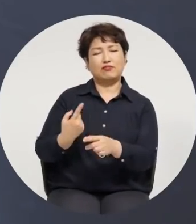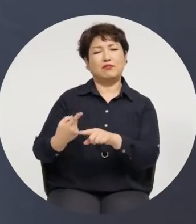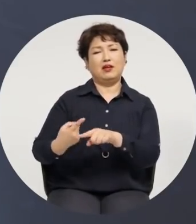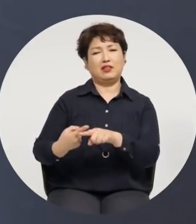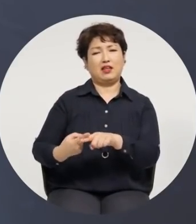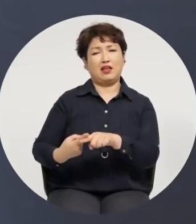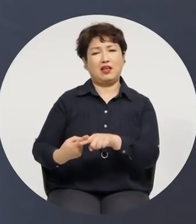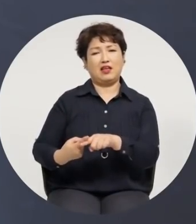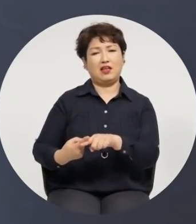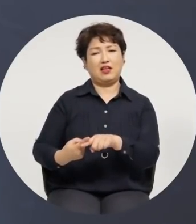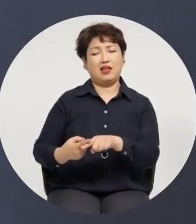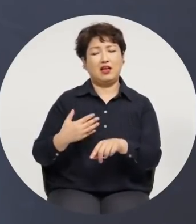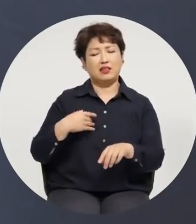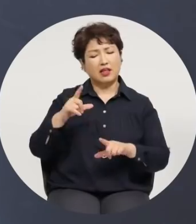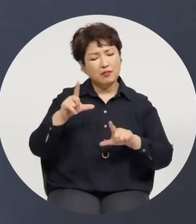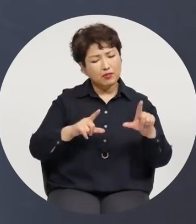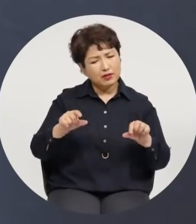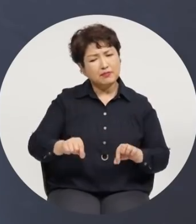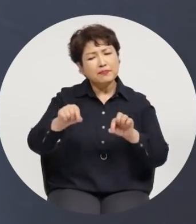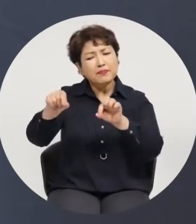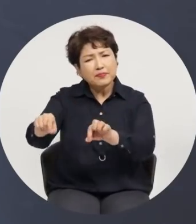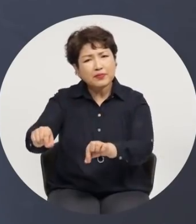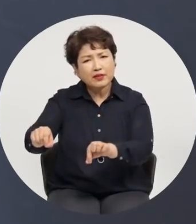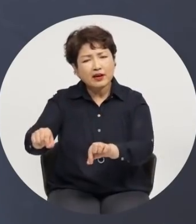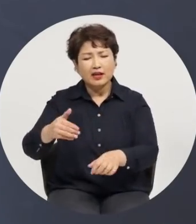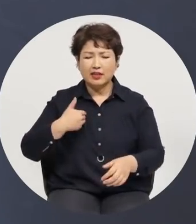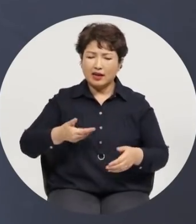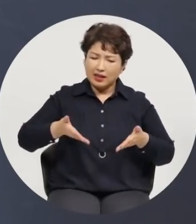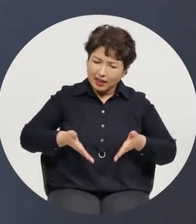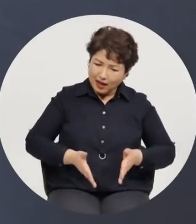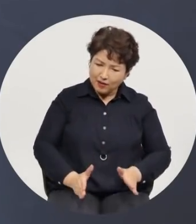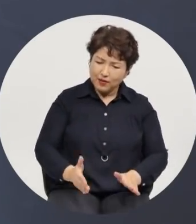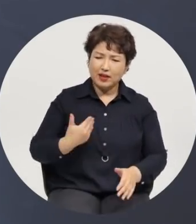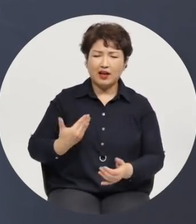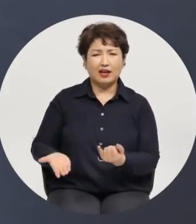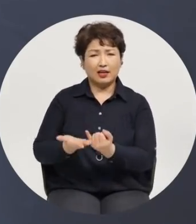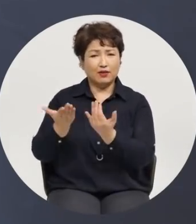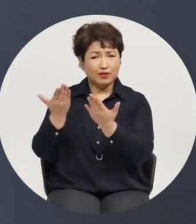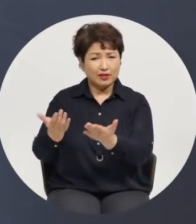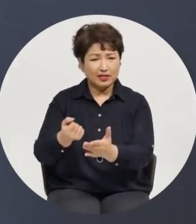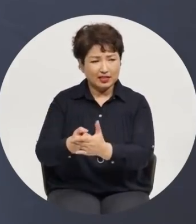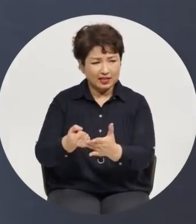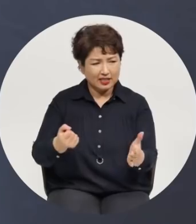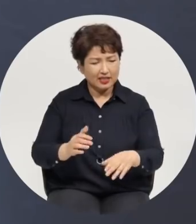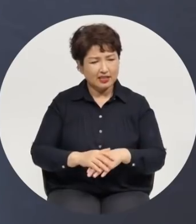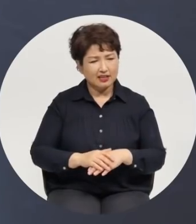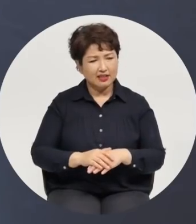'내가 저렇게 살았구나' 내가 낳았고 내가 키웠으니까 물론 다른 사람도 좀 닮았겠지만